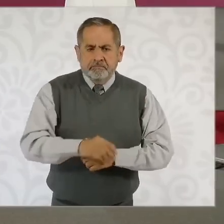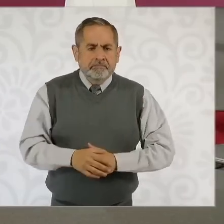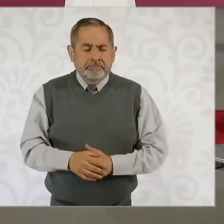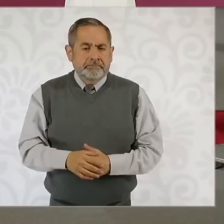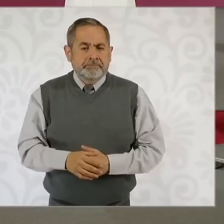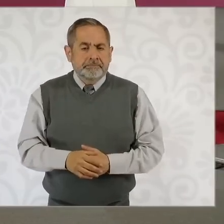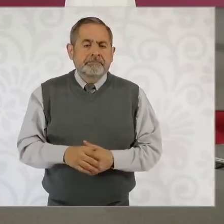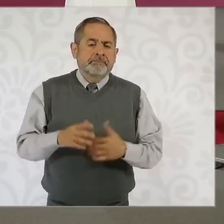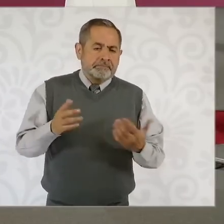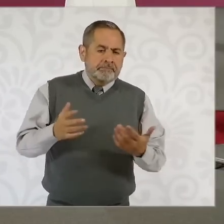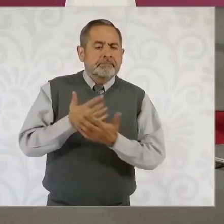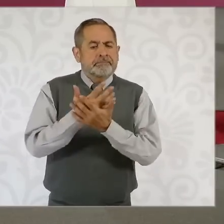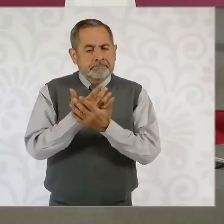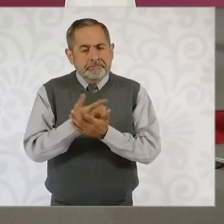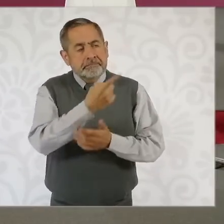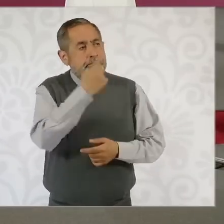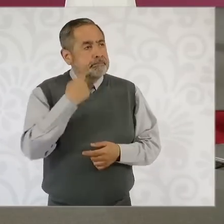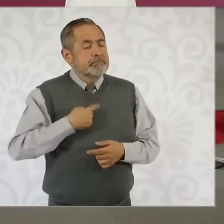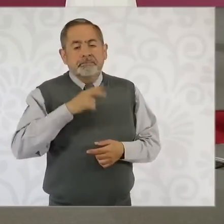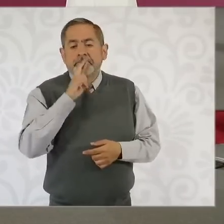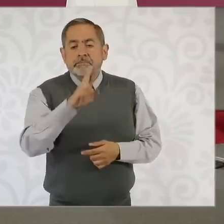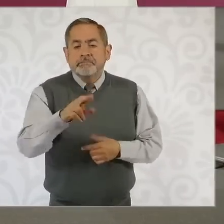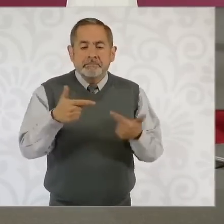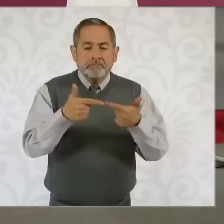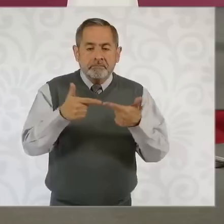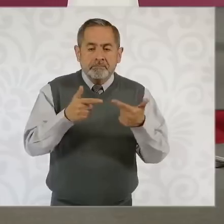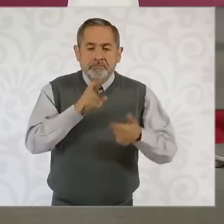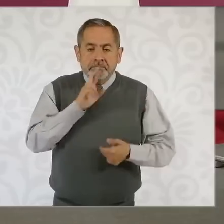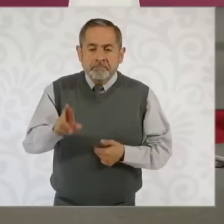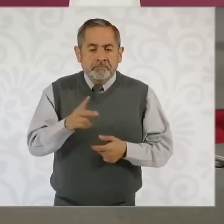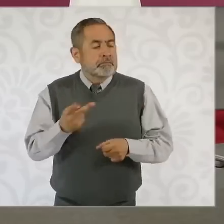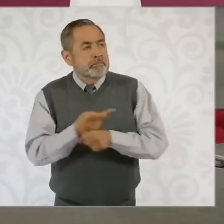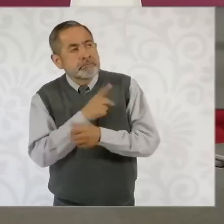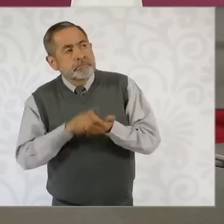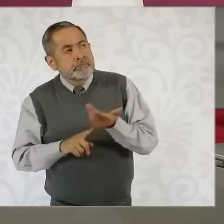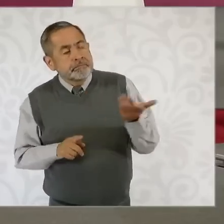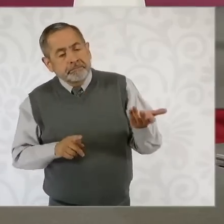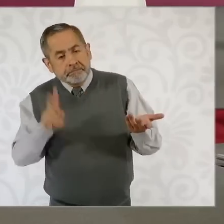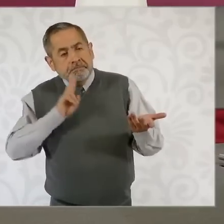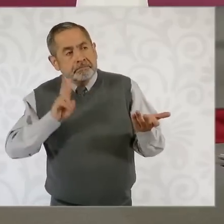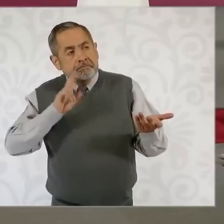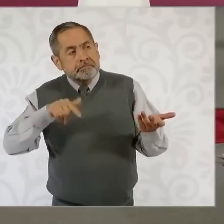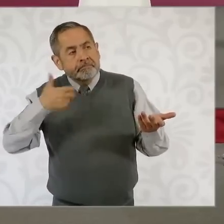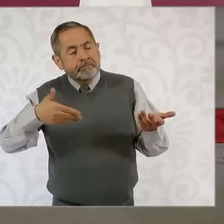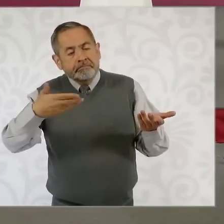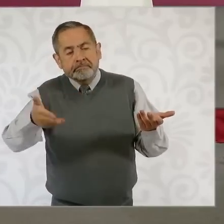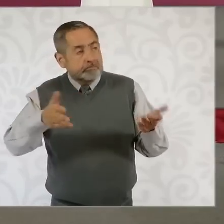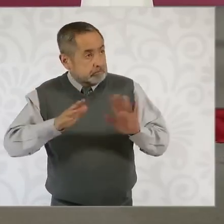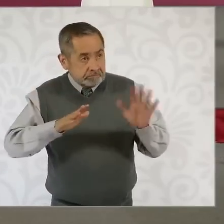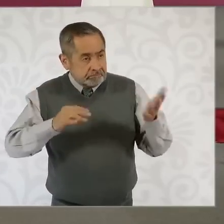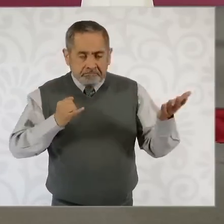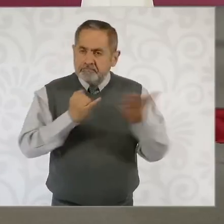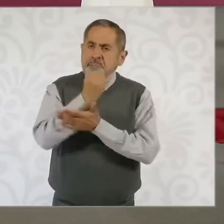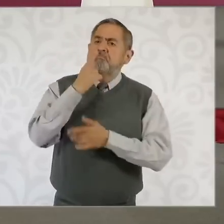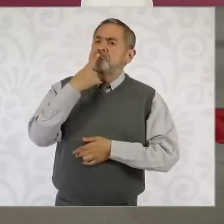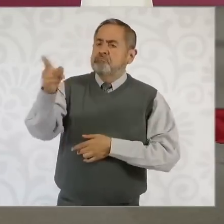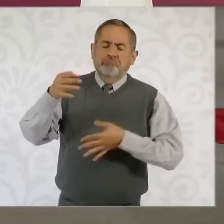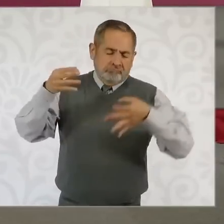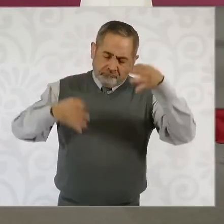vamos a esperar la respuesta de Google y si no pues procederemos ya en tribunales